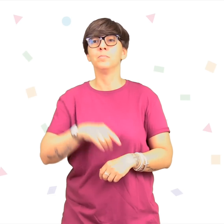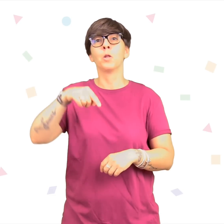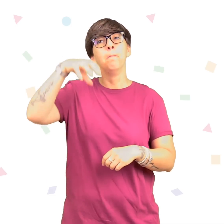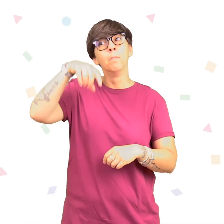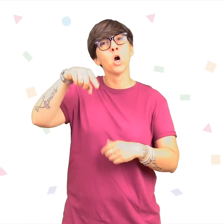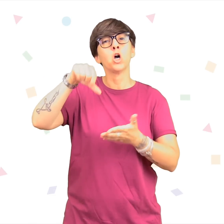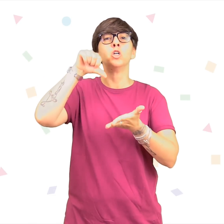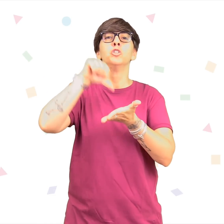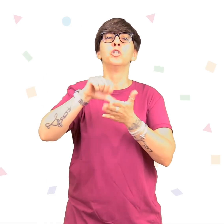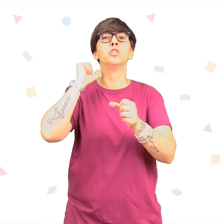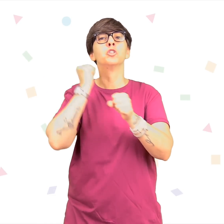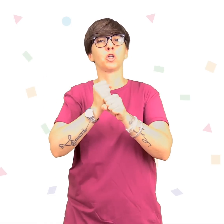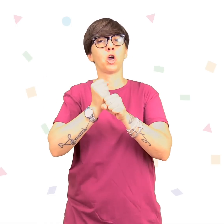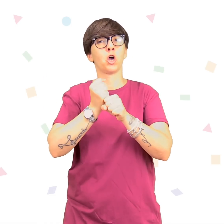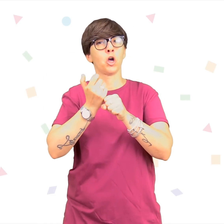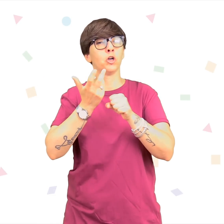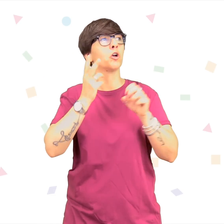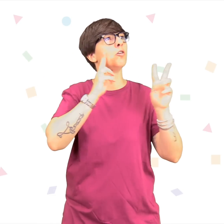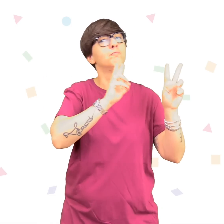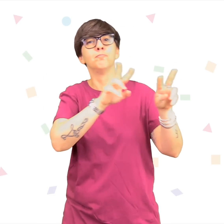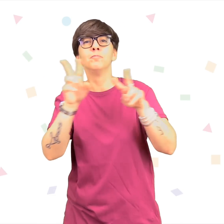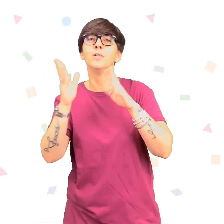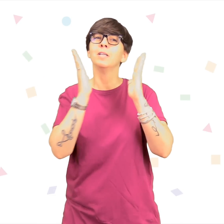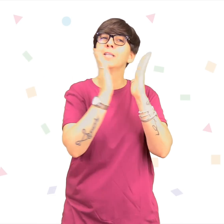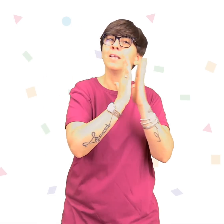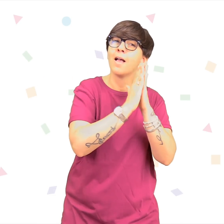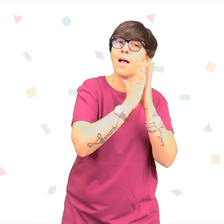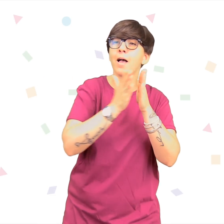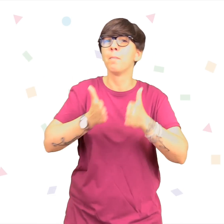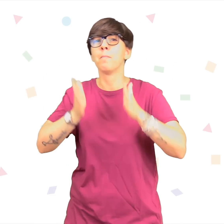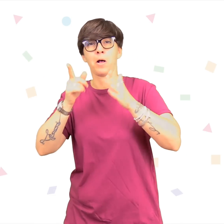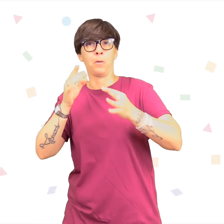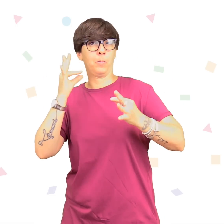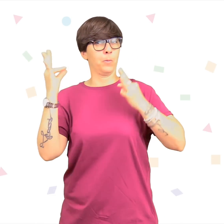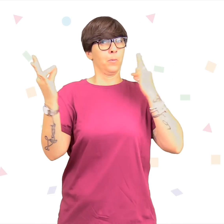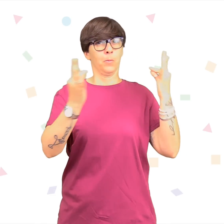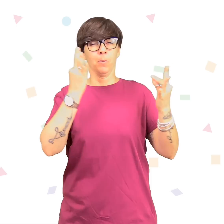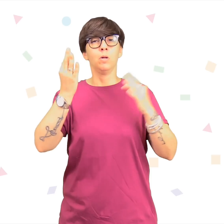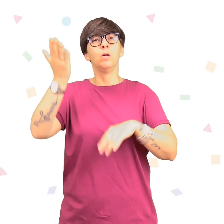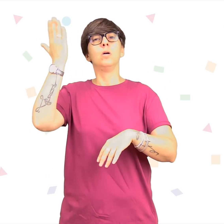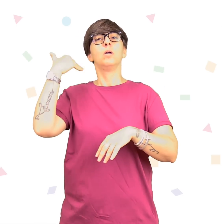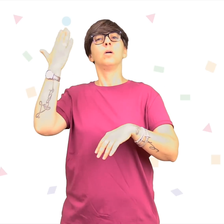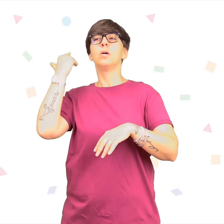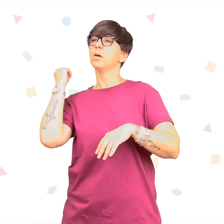scopriremo tutte la ricchezza di questo borgo dove il tempo sembra essersi fermato